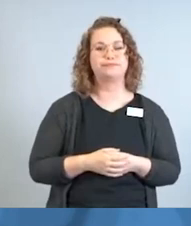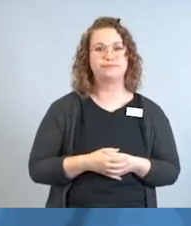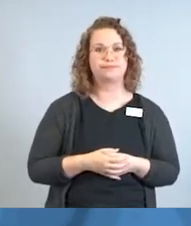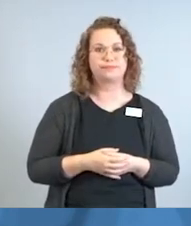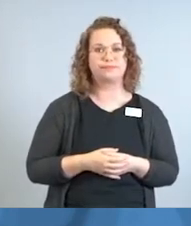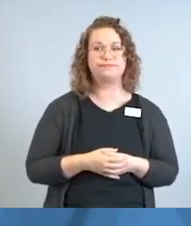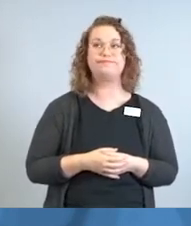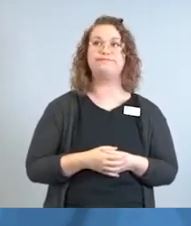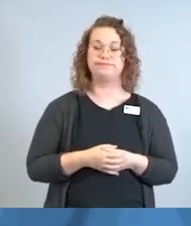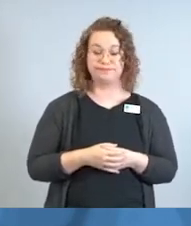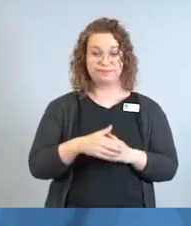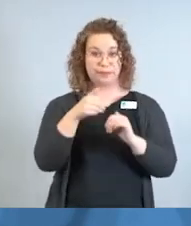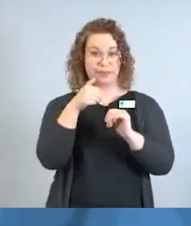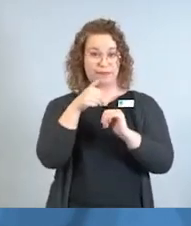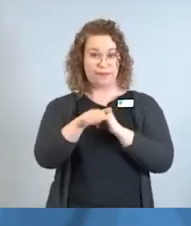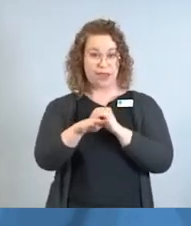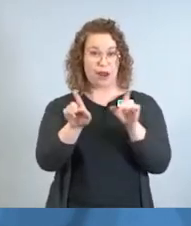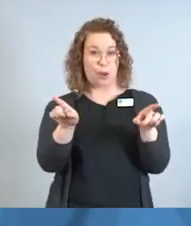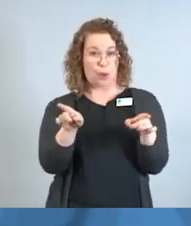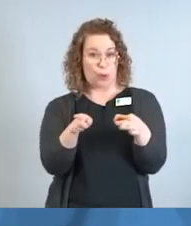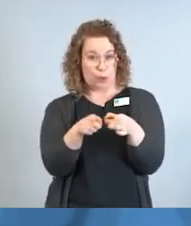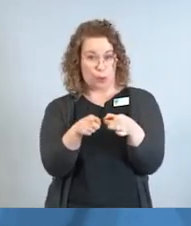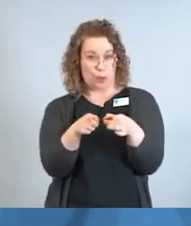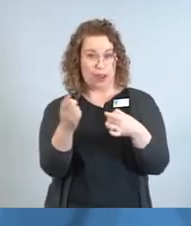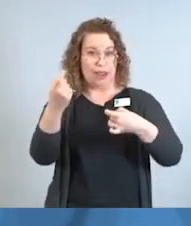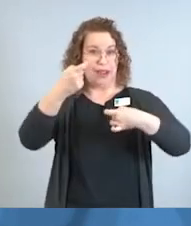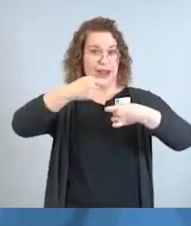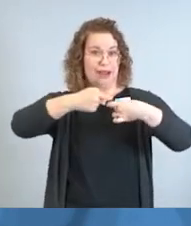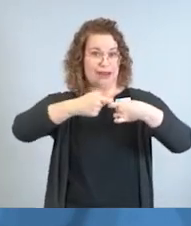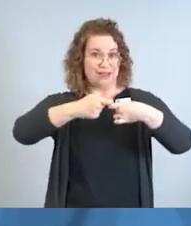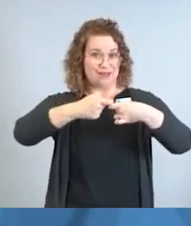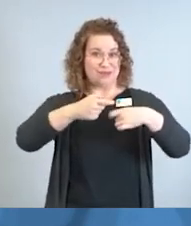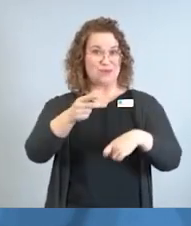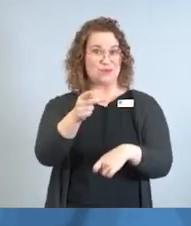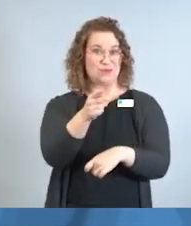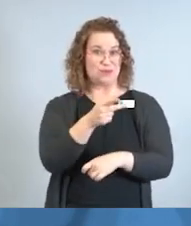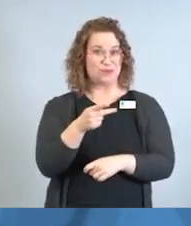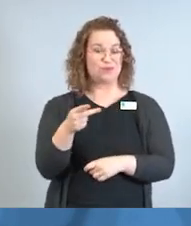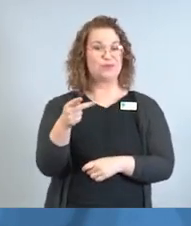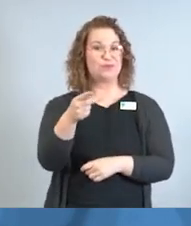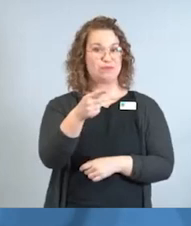Vielä muutama sana usein kysytyistä kysymyksistä: